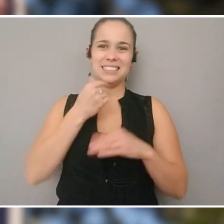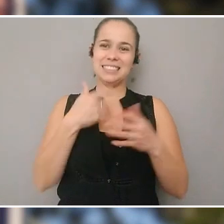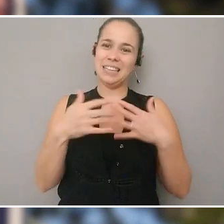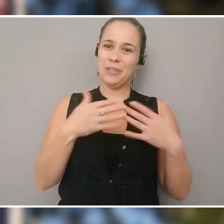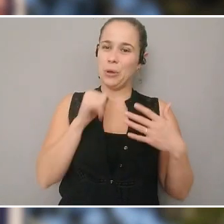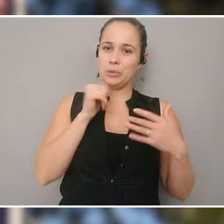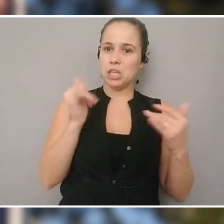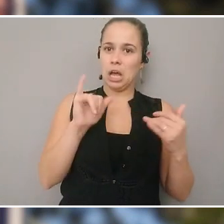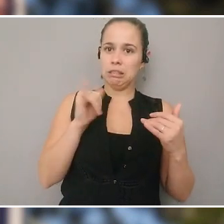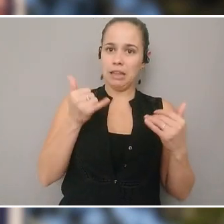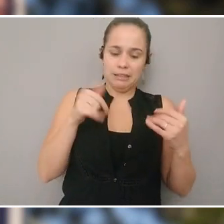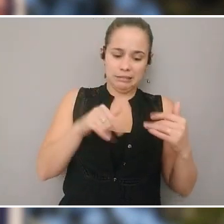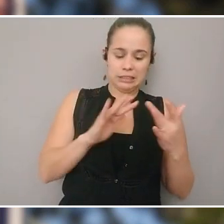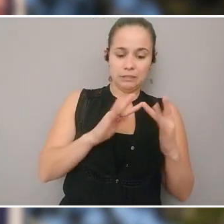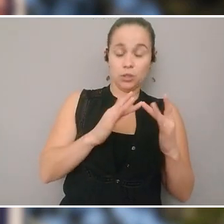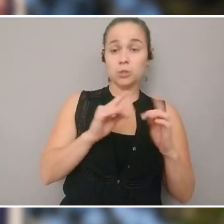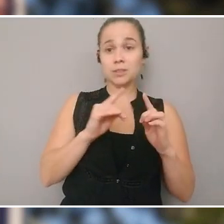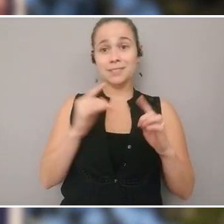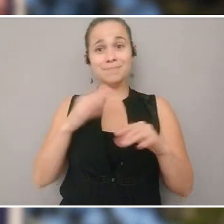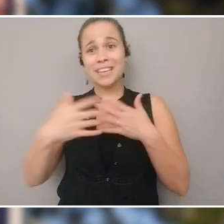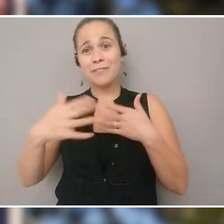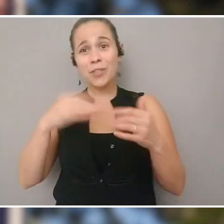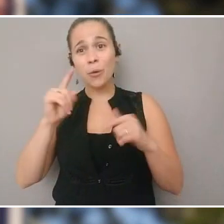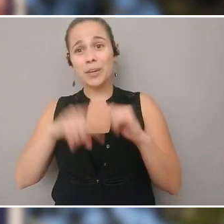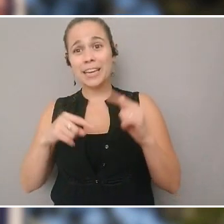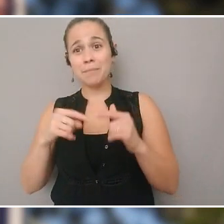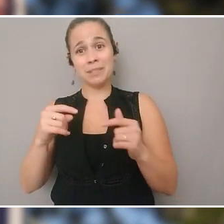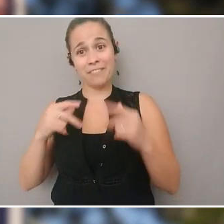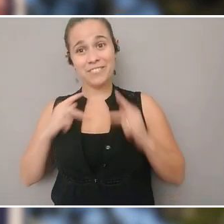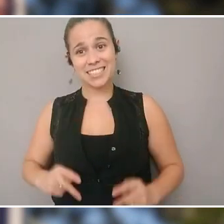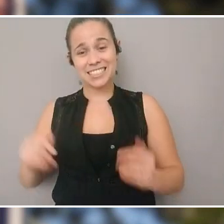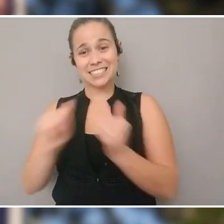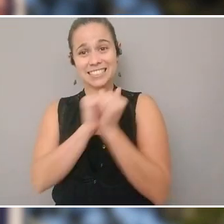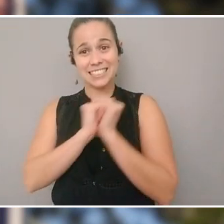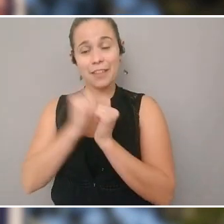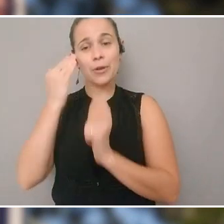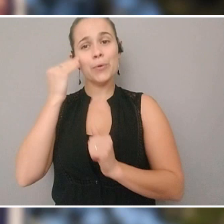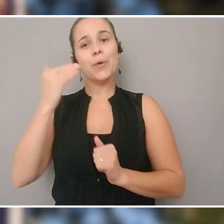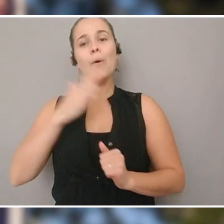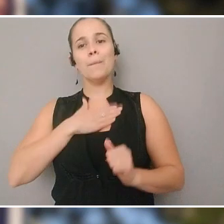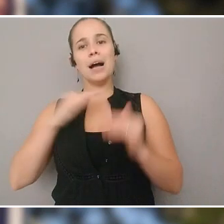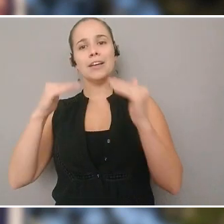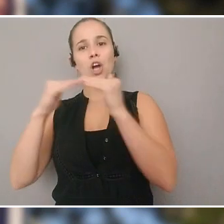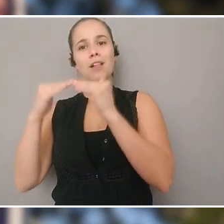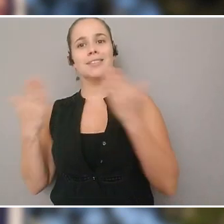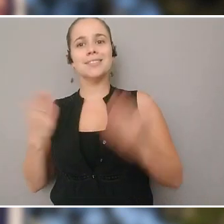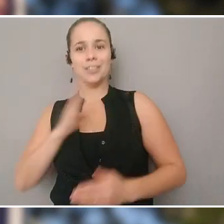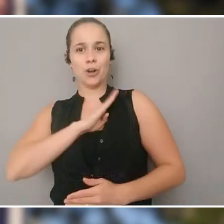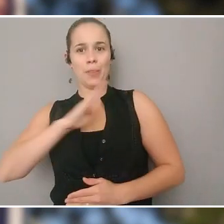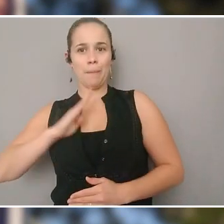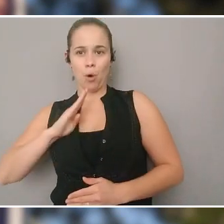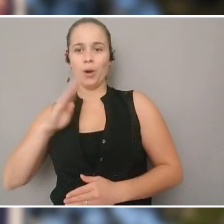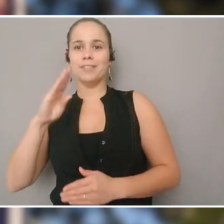juntos, conozco a mis colegas en el Colegio del Districto de la comunidad de Riverside